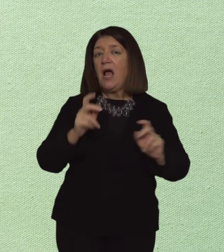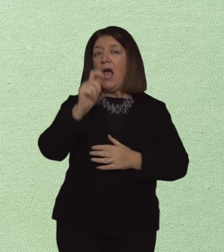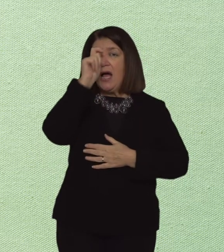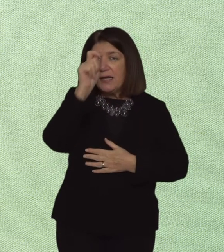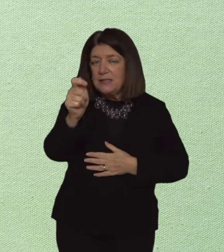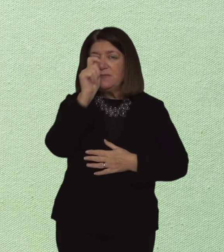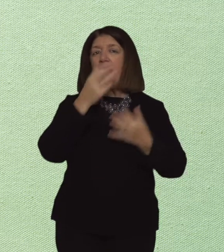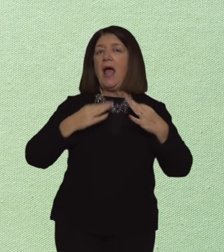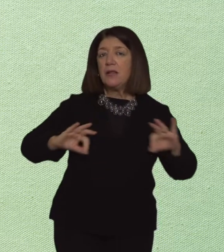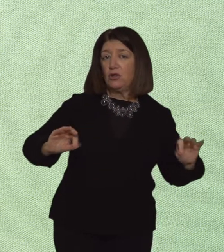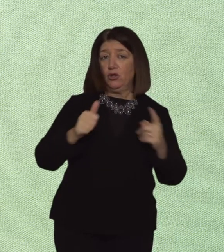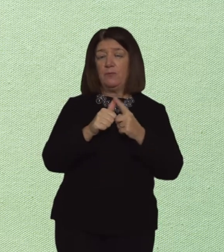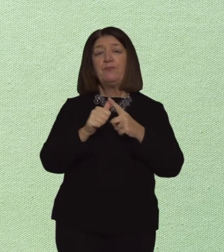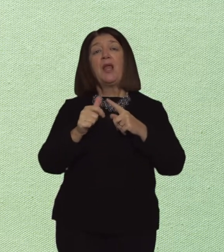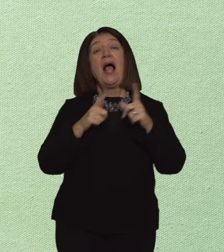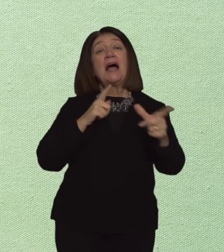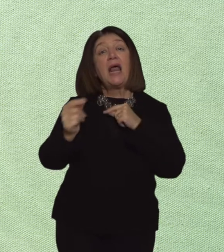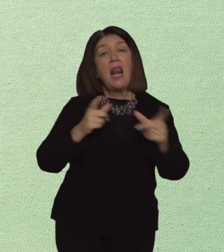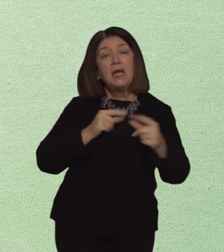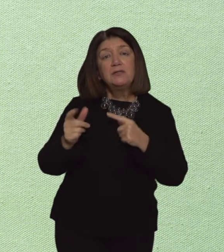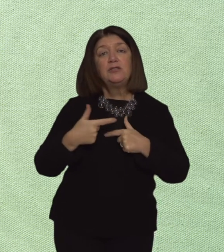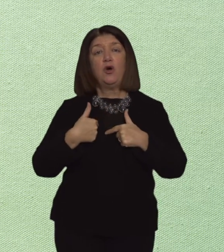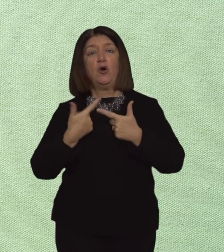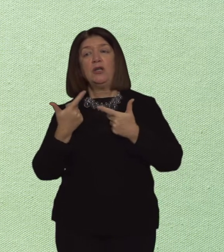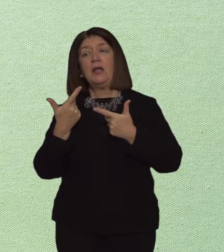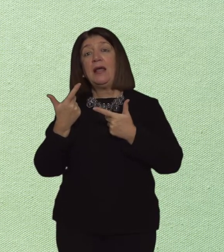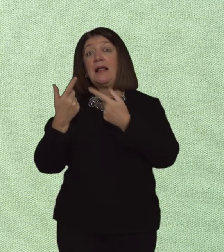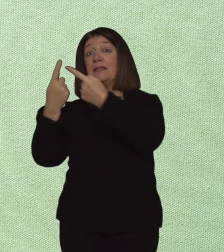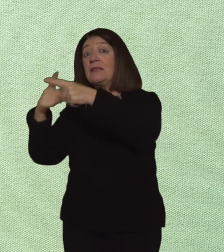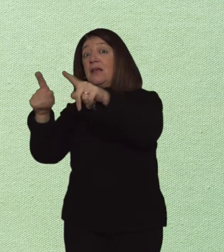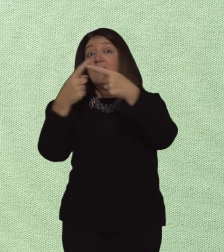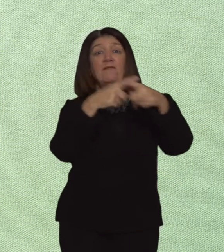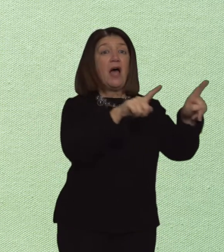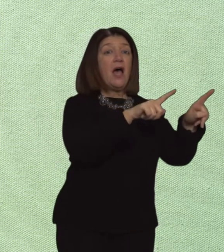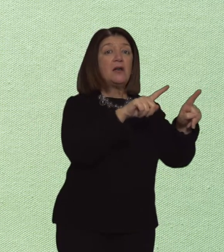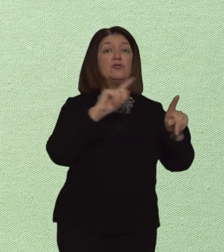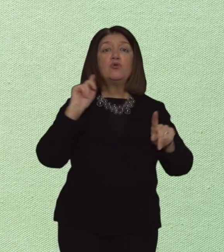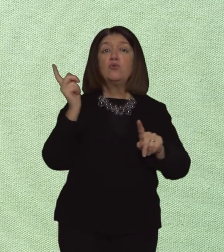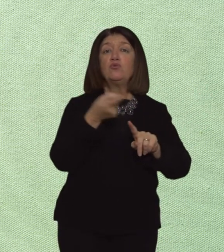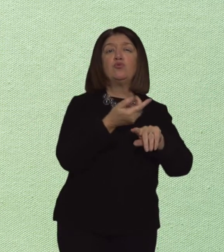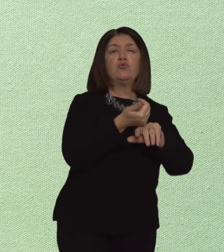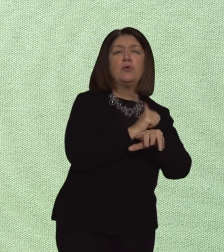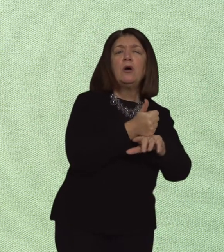relazioni e soprattutto quella della diversità, ora la domanda che ti voglio fare ripercorre